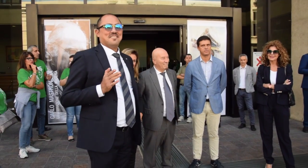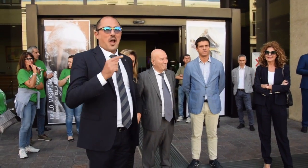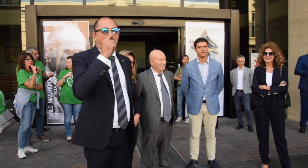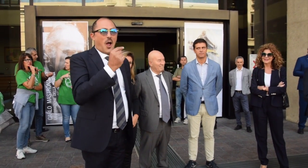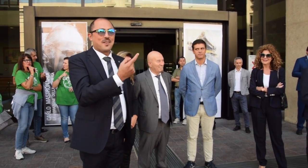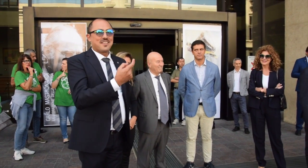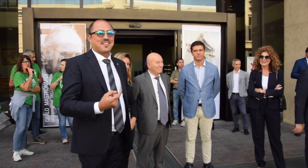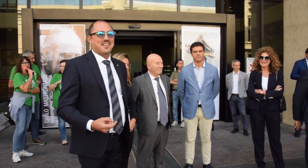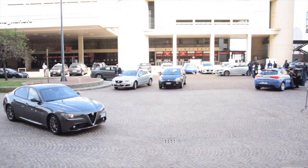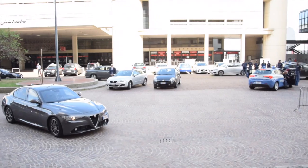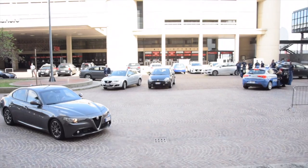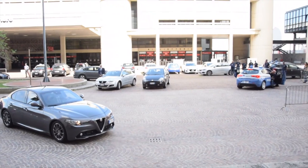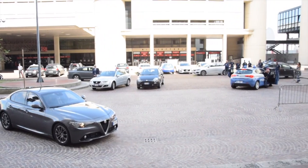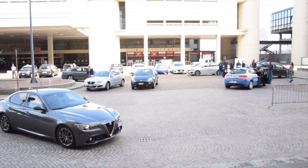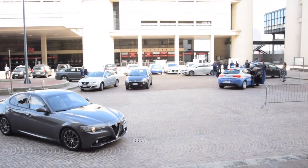Sono in attesa dell'arrivo del Presidente del Consiglio Giuseppe Conte.